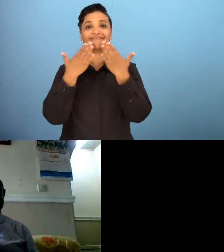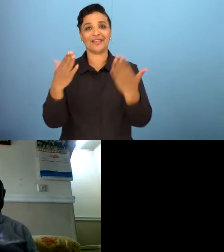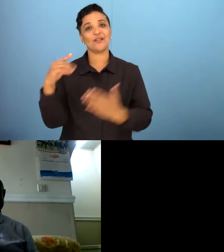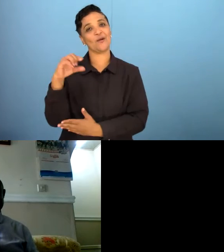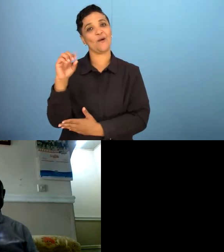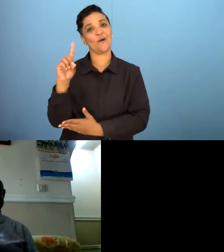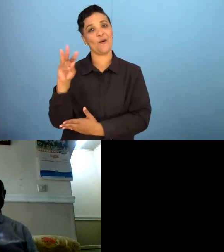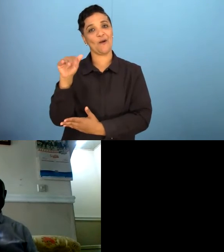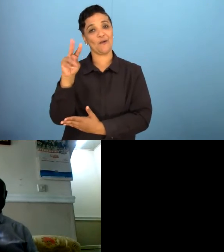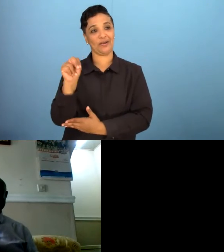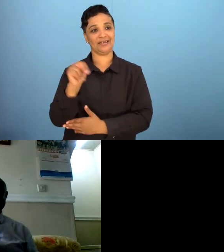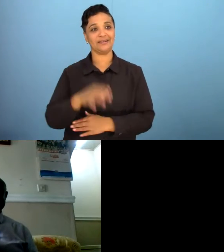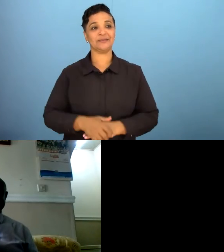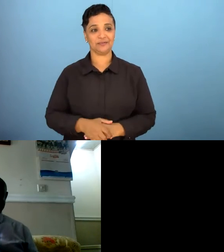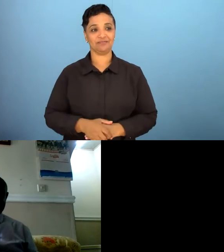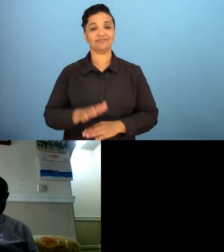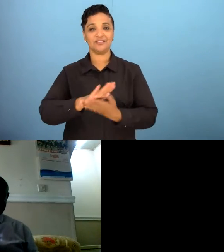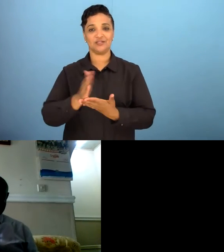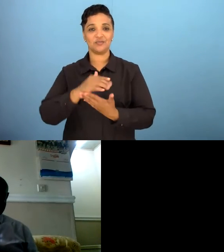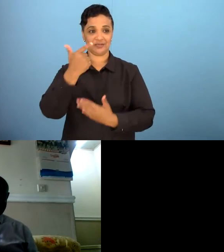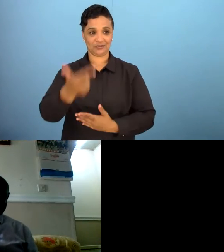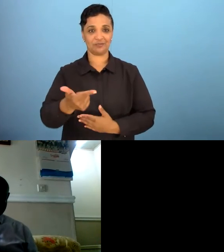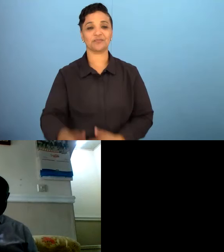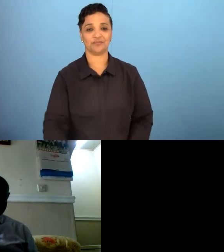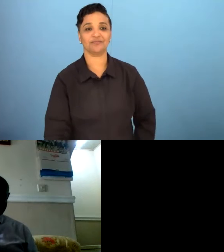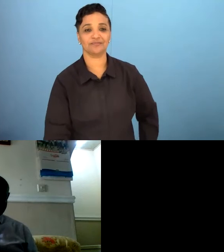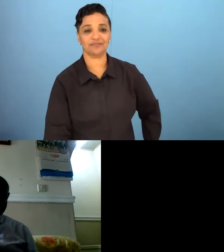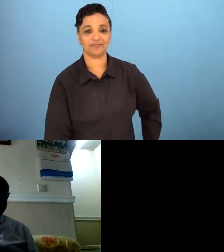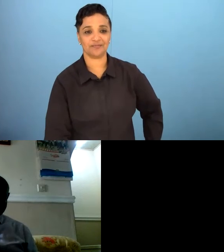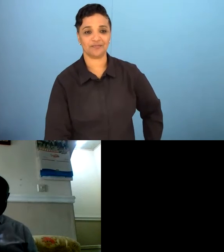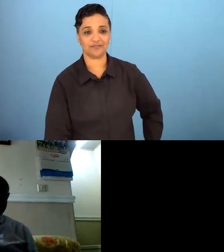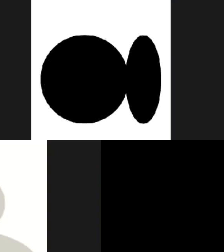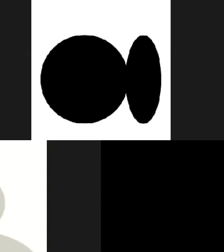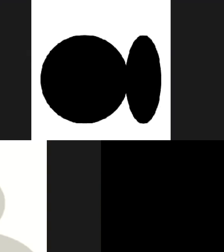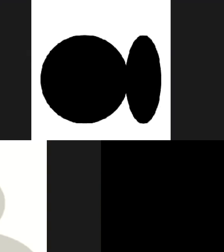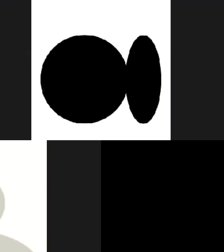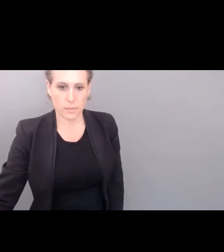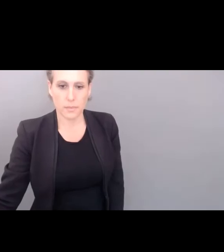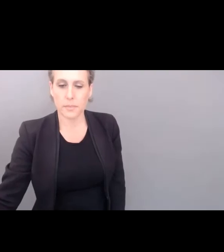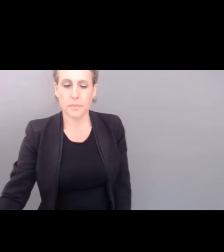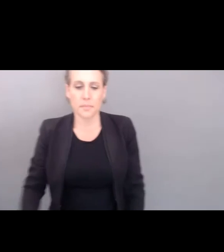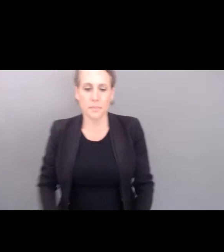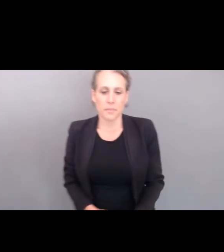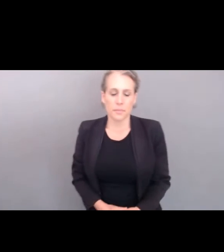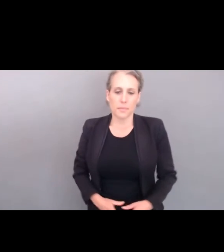Muchas gracias Godwin. Eso fue maravilloso. Y realmente aprecio todo su arduo trabajo en esta investigación también.